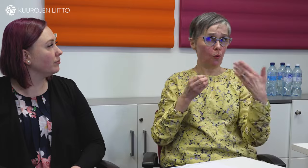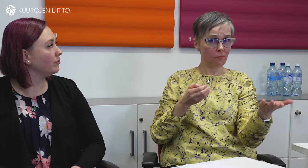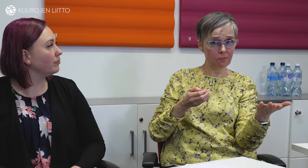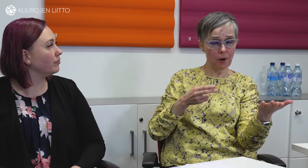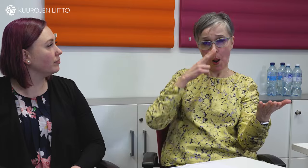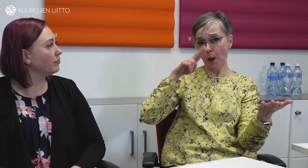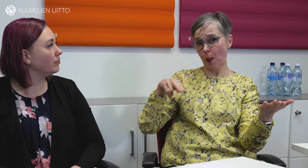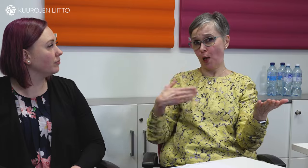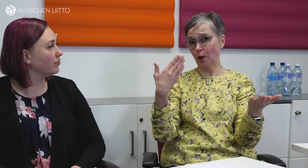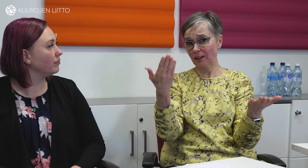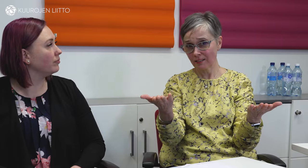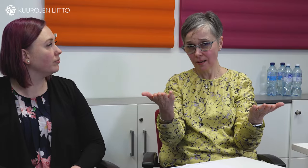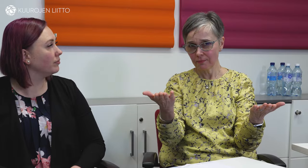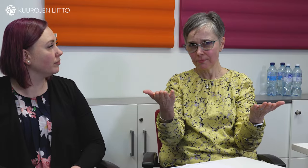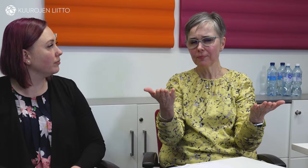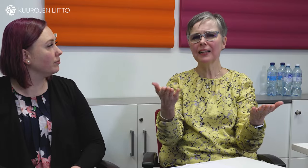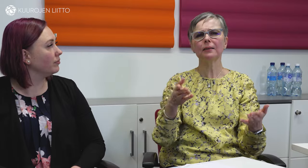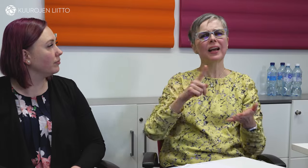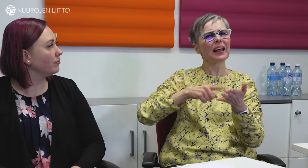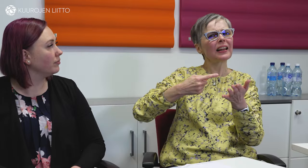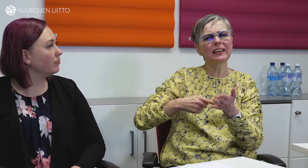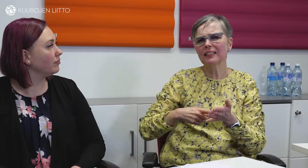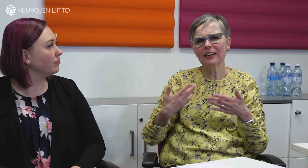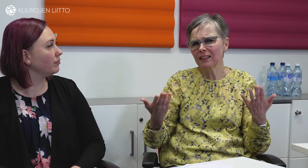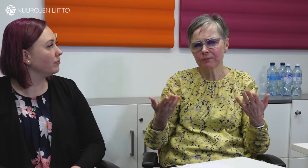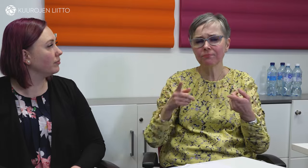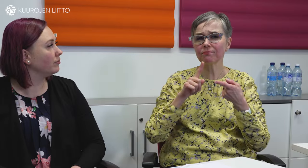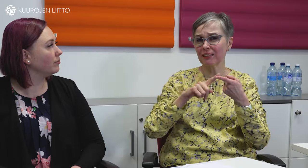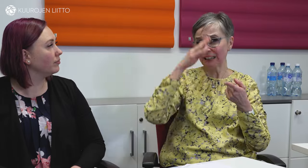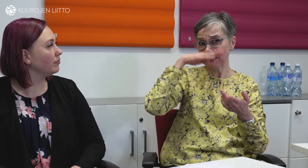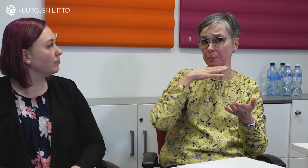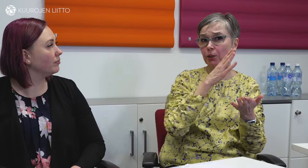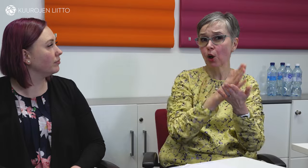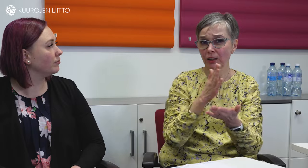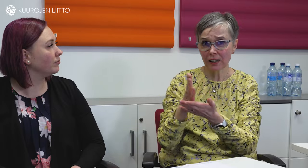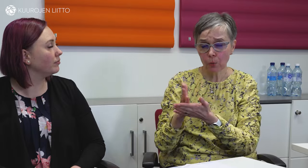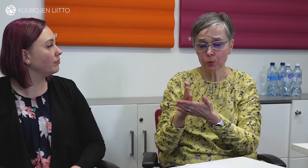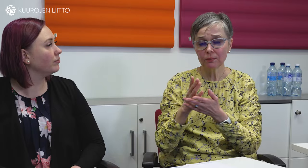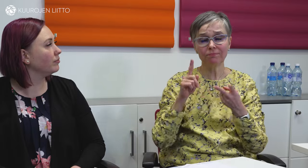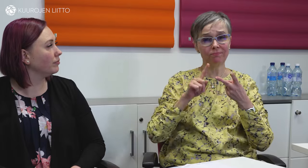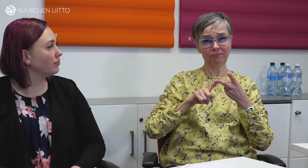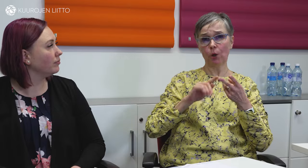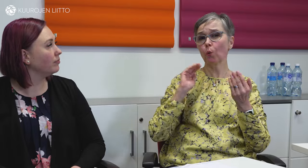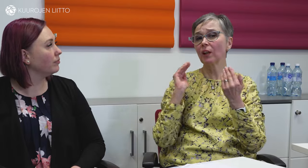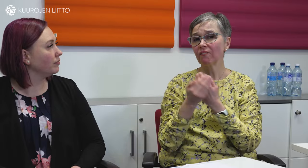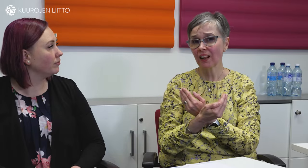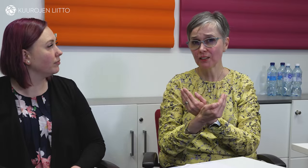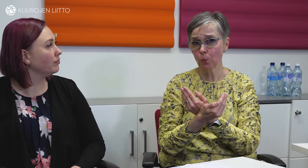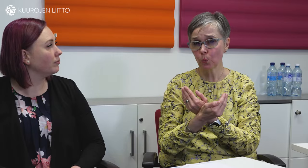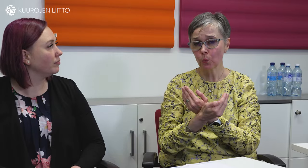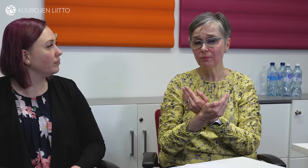n ja Norjan ihmisoikeus- ja turvallisuustilannetta ja todettiin, -